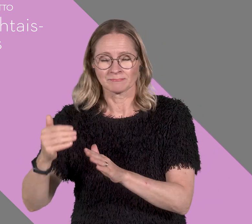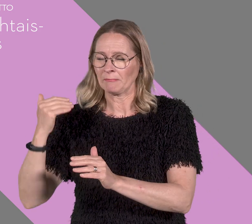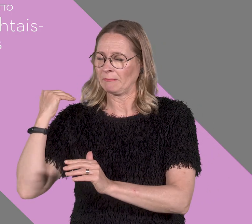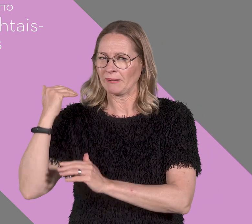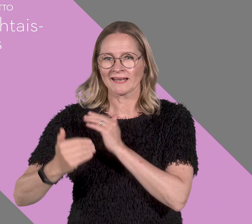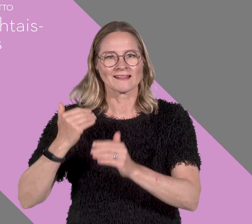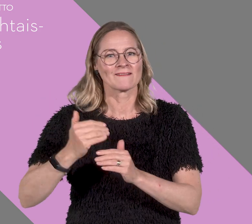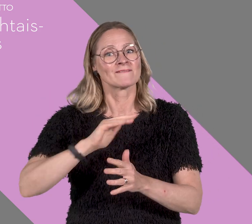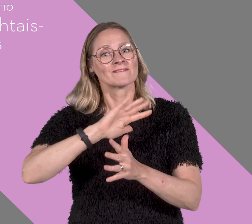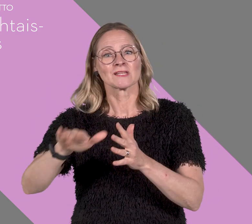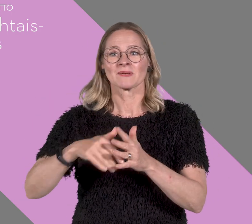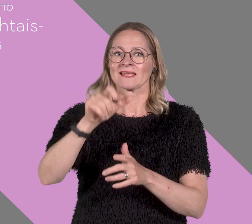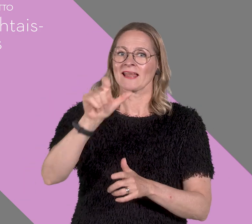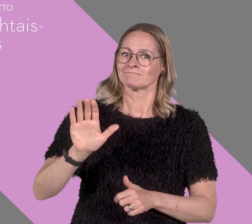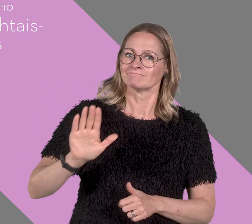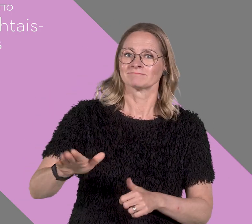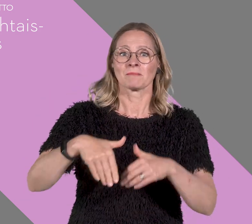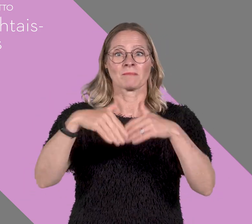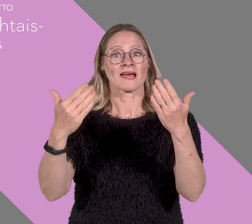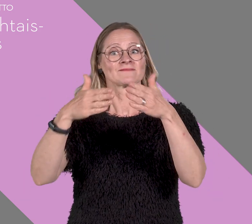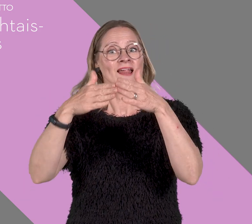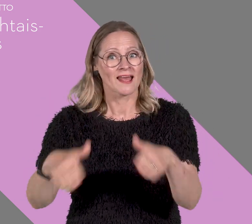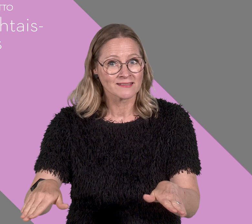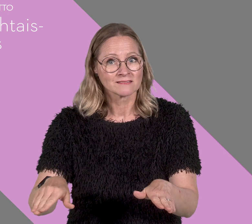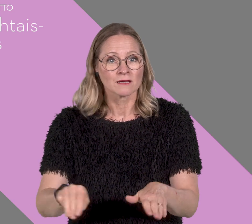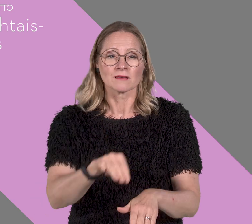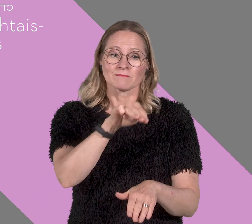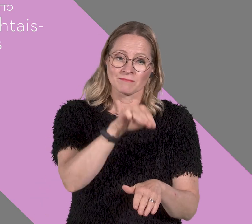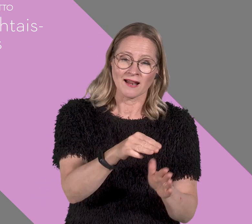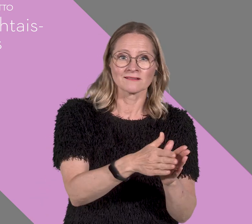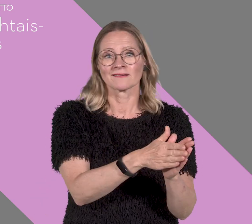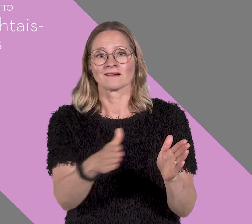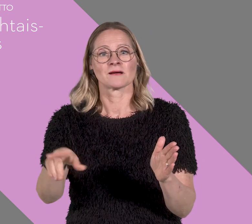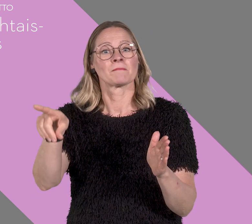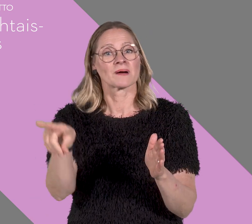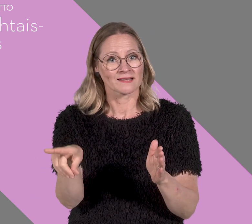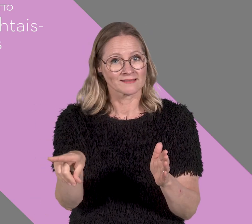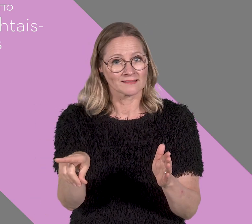perinteisen viittomakielisen päiväleirin maanantaista perjantaihin -